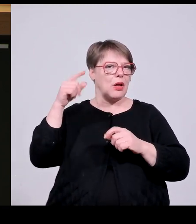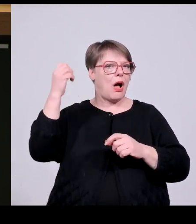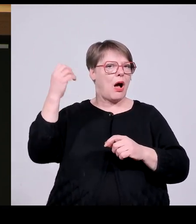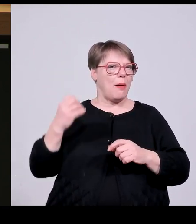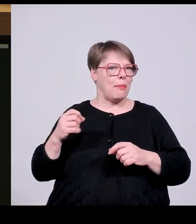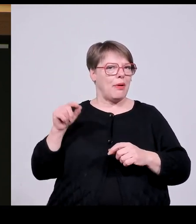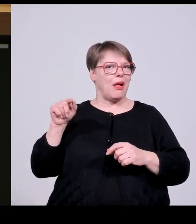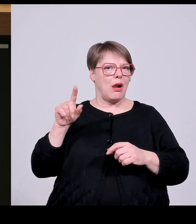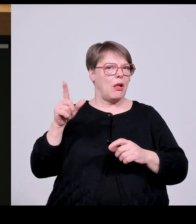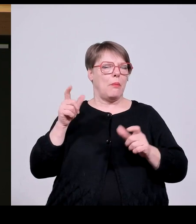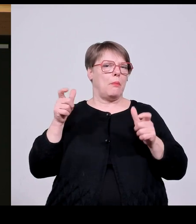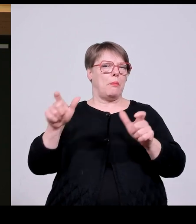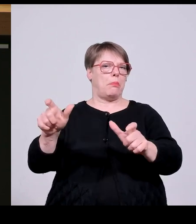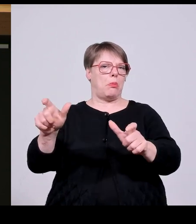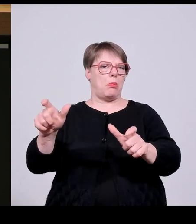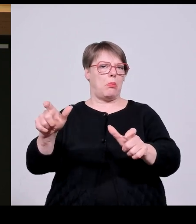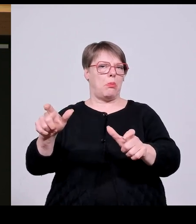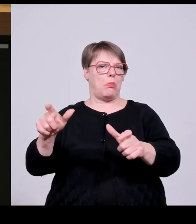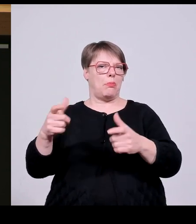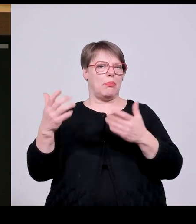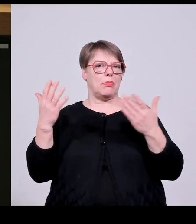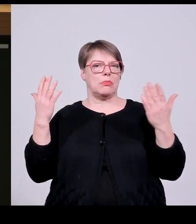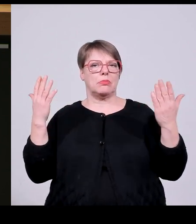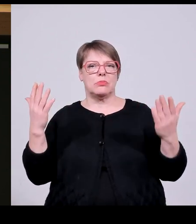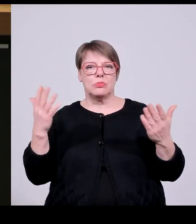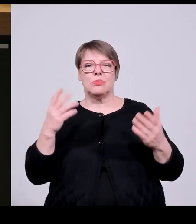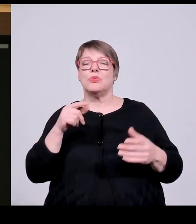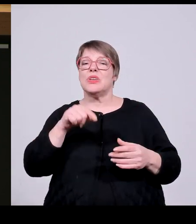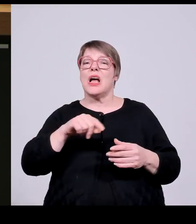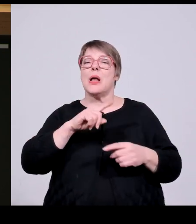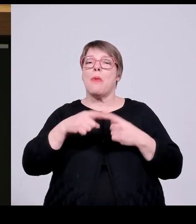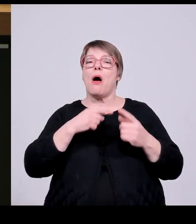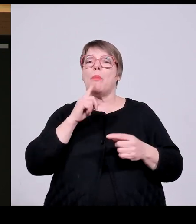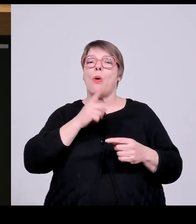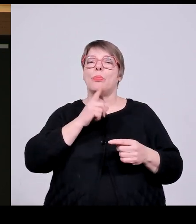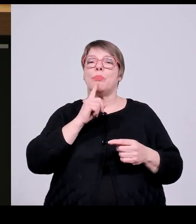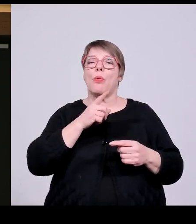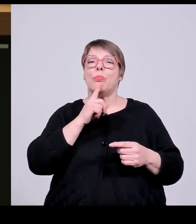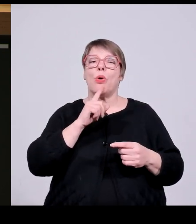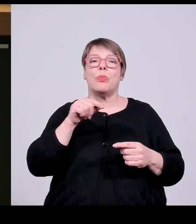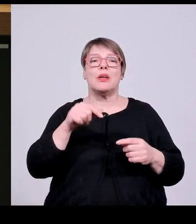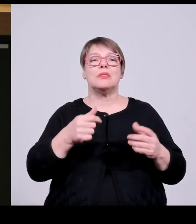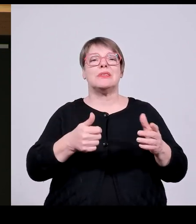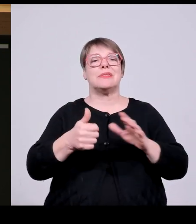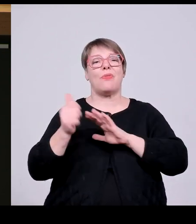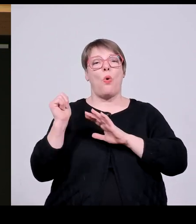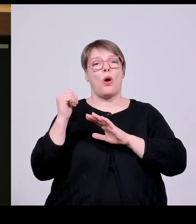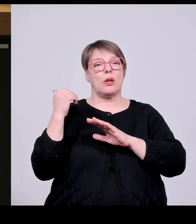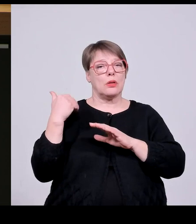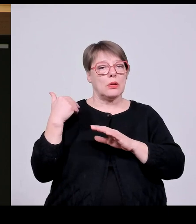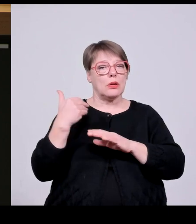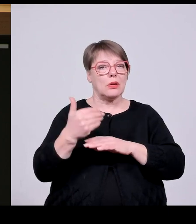von Berlin. Wir haben dieses Problem in allen großen Städten. In allen Städten galoppieren die Mieten